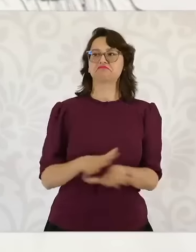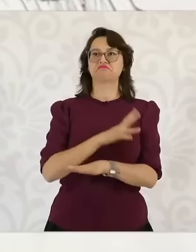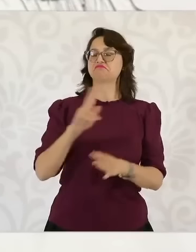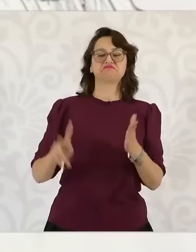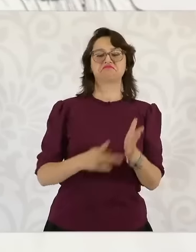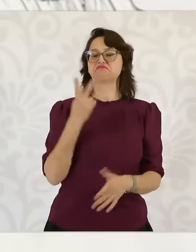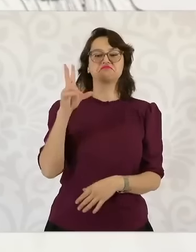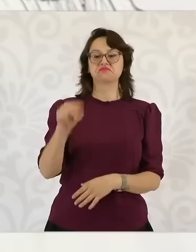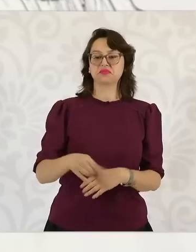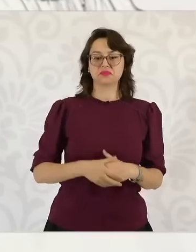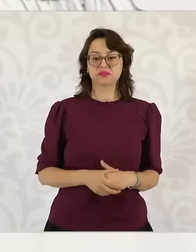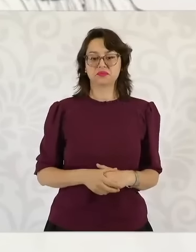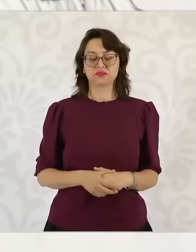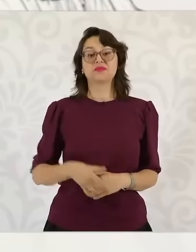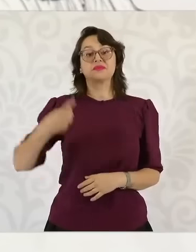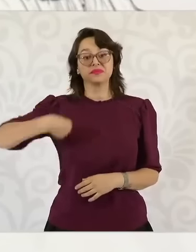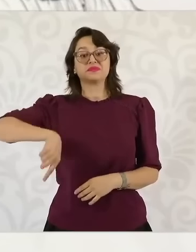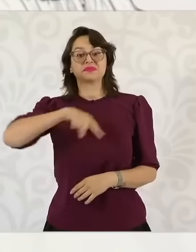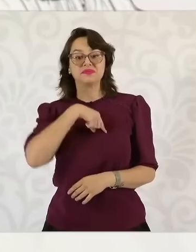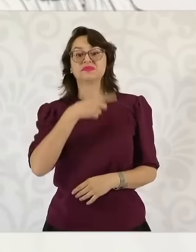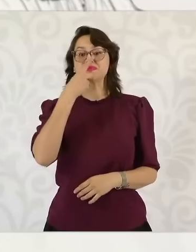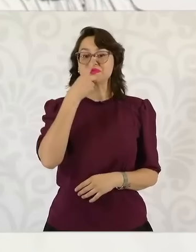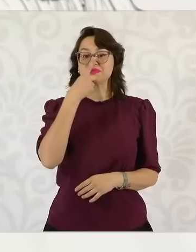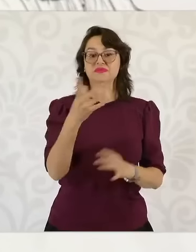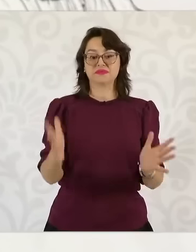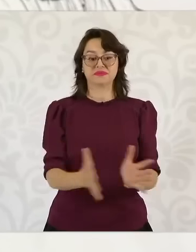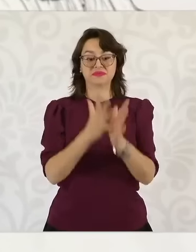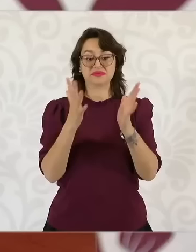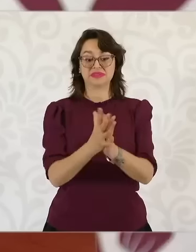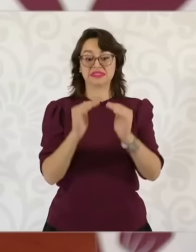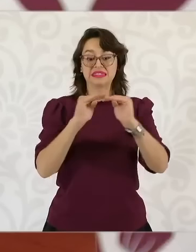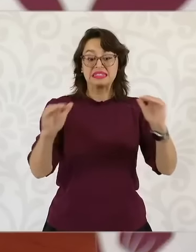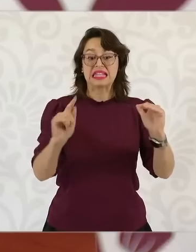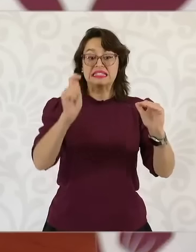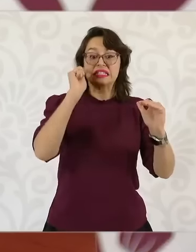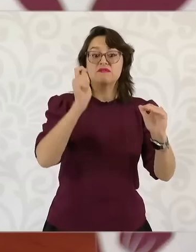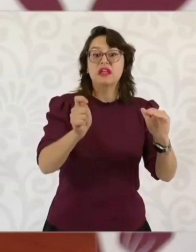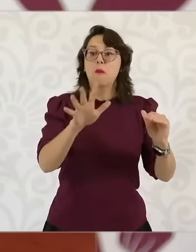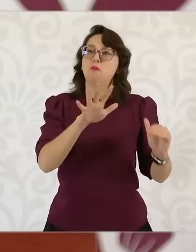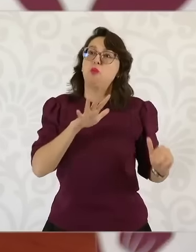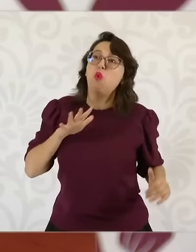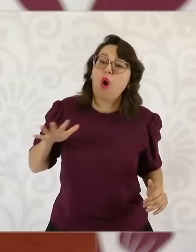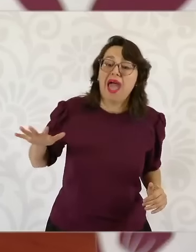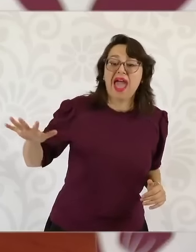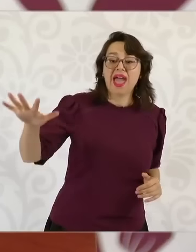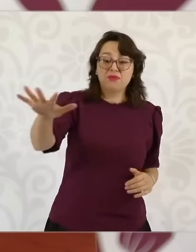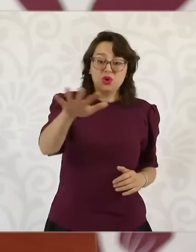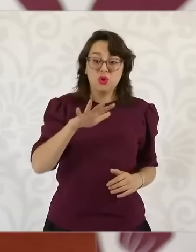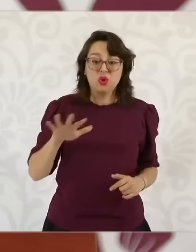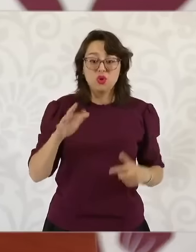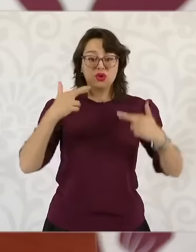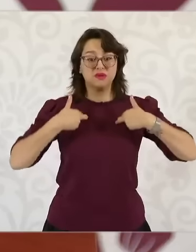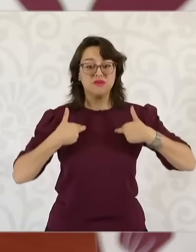porque cuando nosotros decimos que la democracia es la representación del pueblo es el poder del